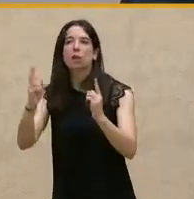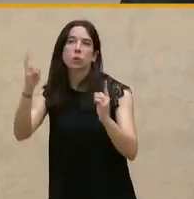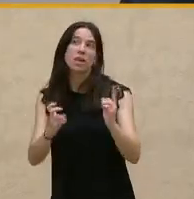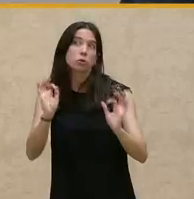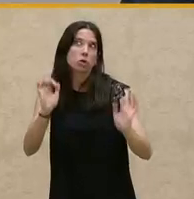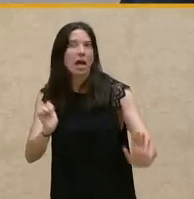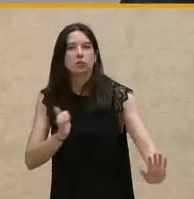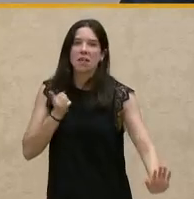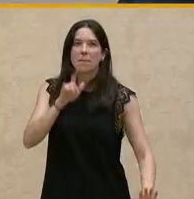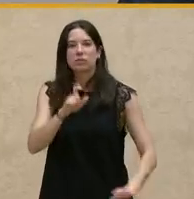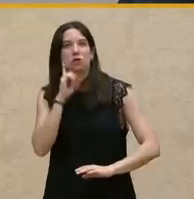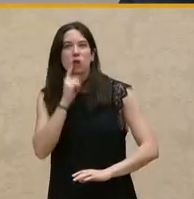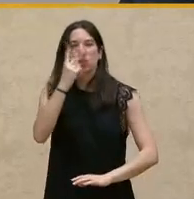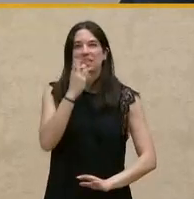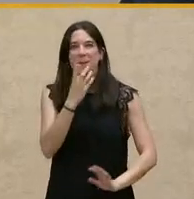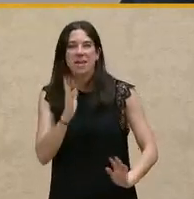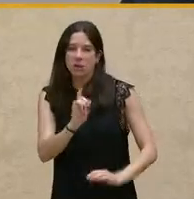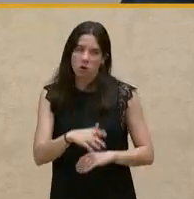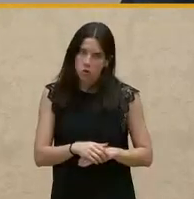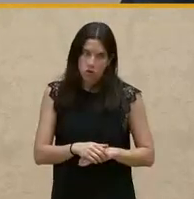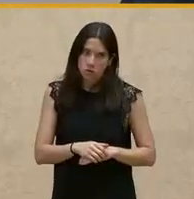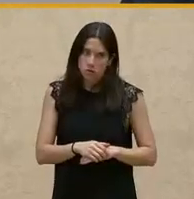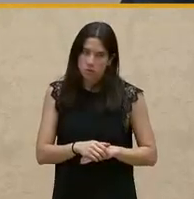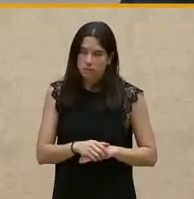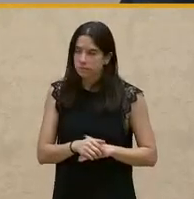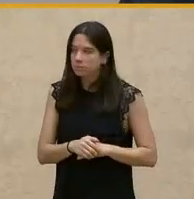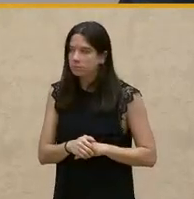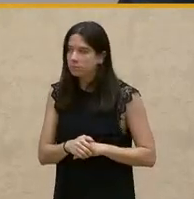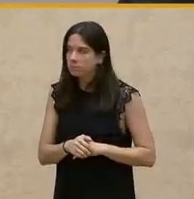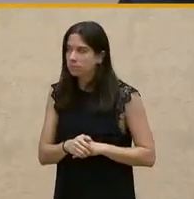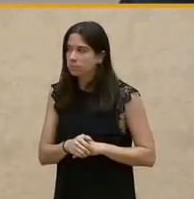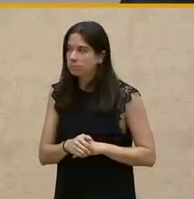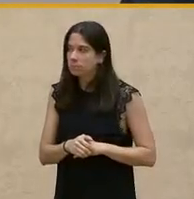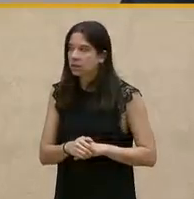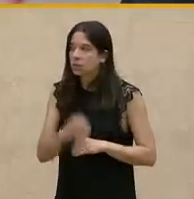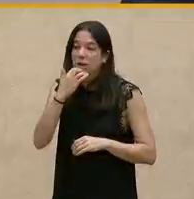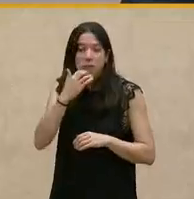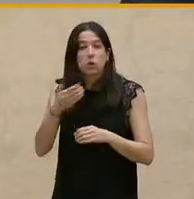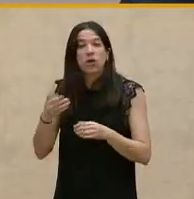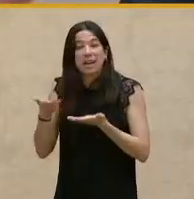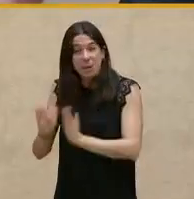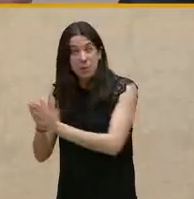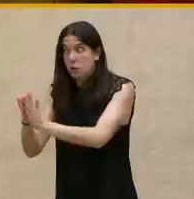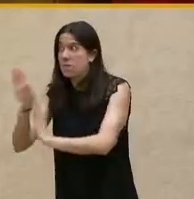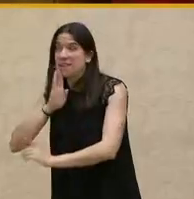sordociega está bien. No. Es las veces que el hijo de mi compañera o la madre o el padre